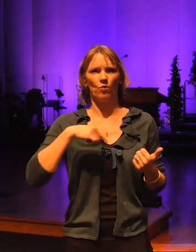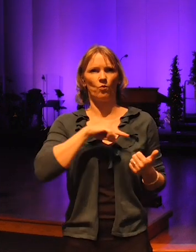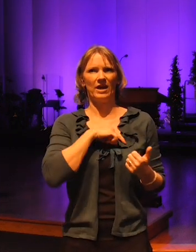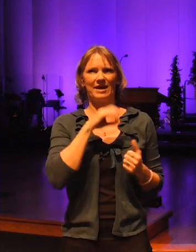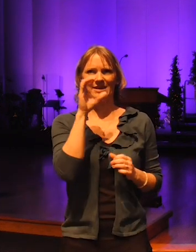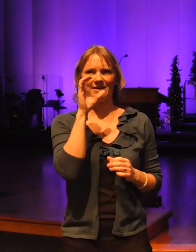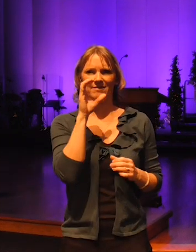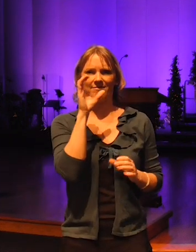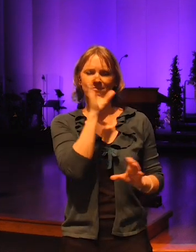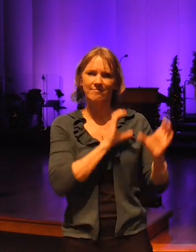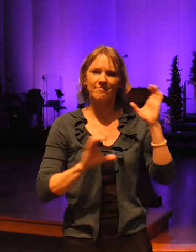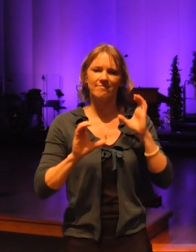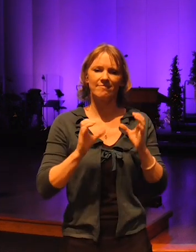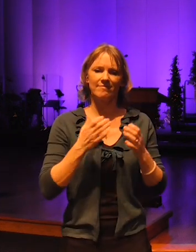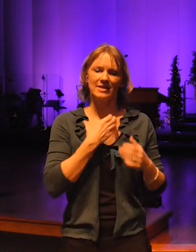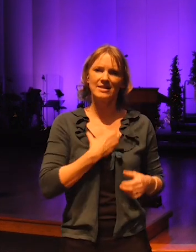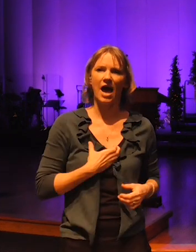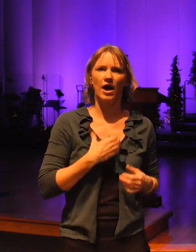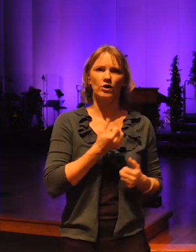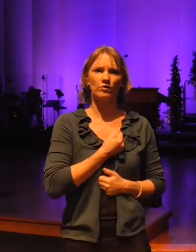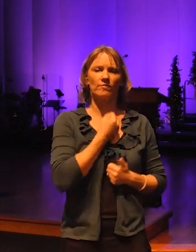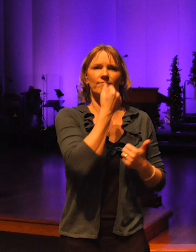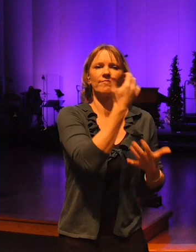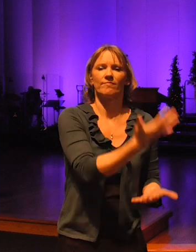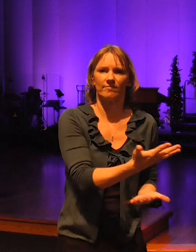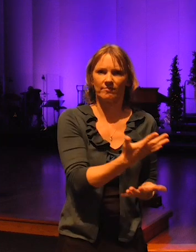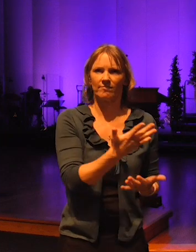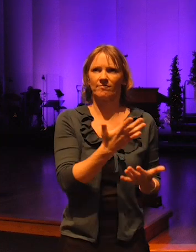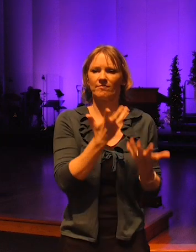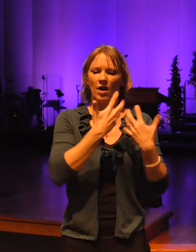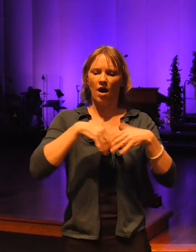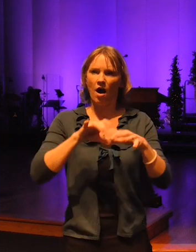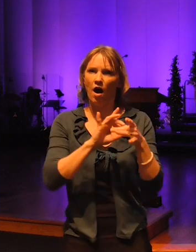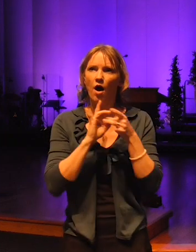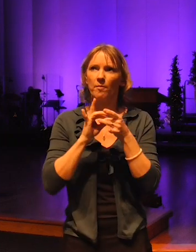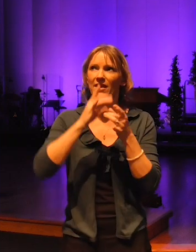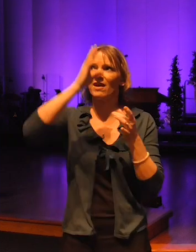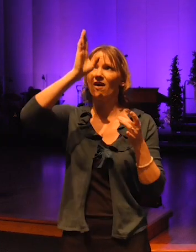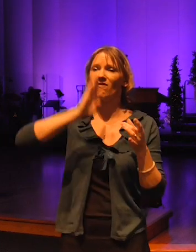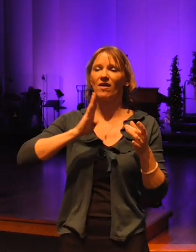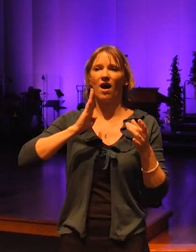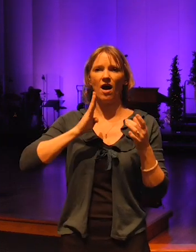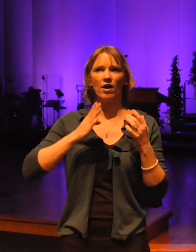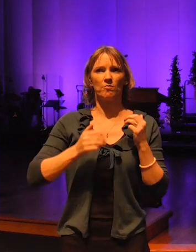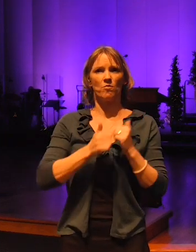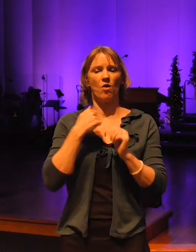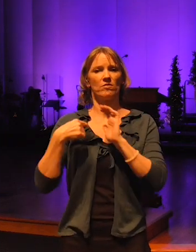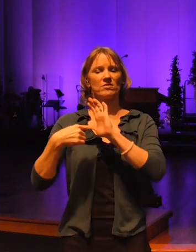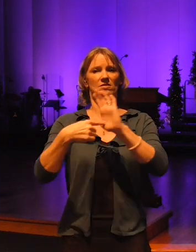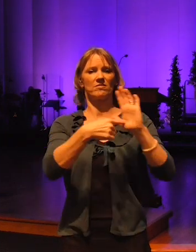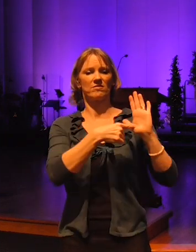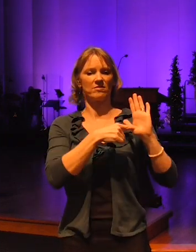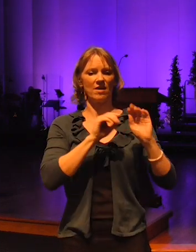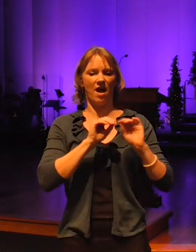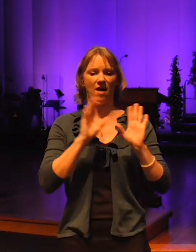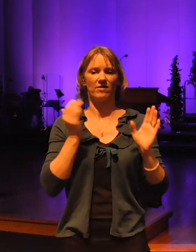lo Divino para ser lo más aparente y visible donde buscamos la armonía del perdón